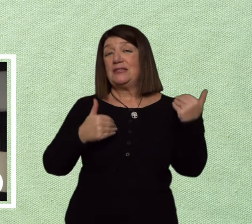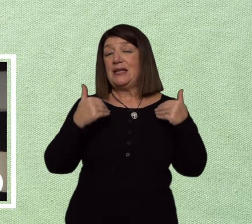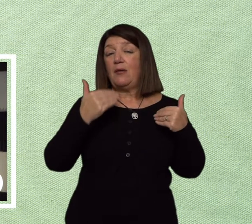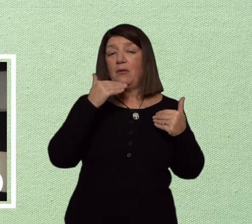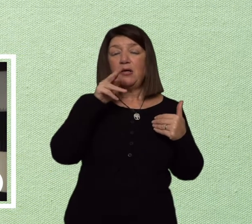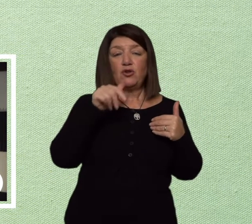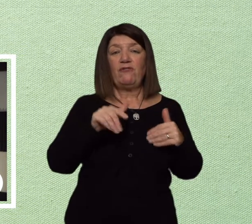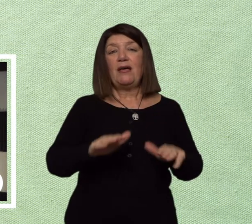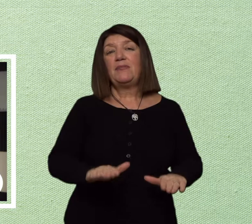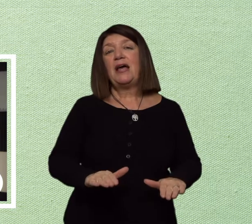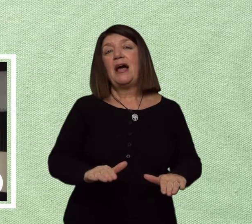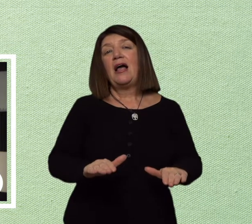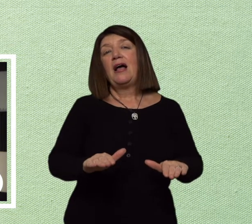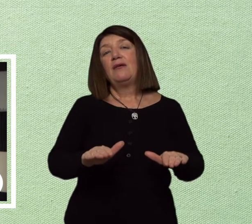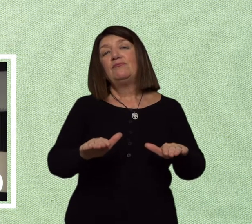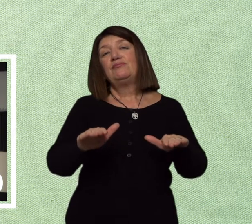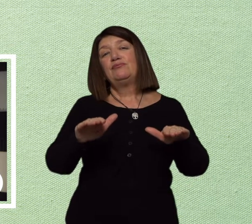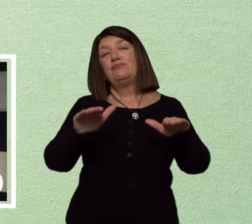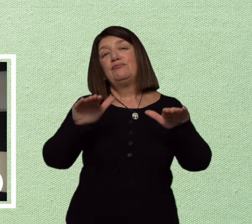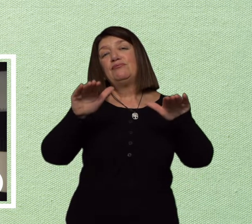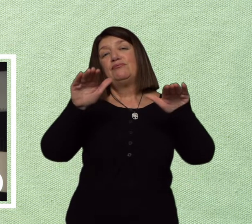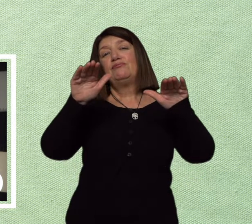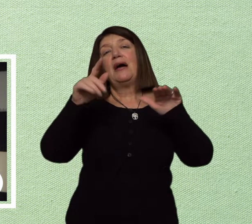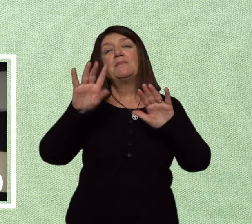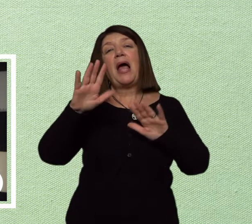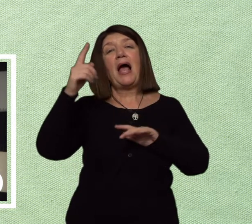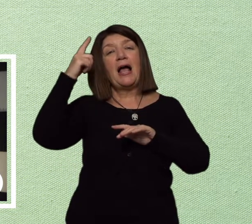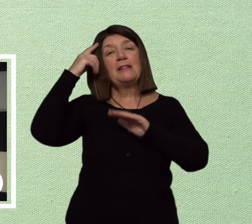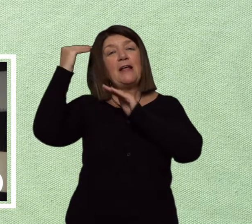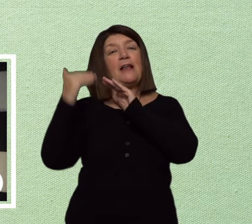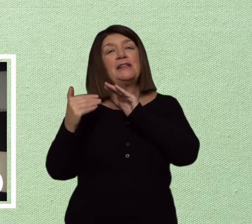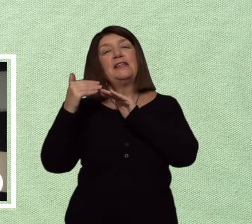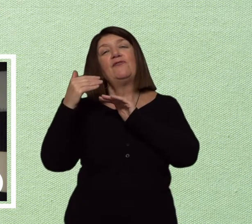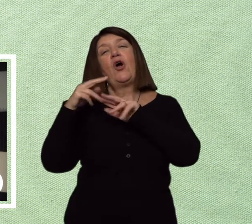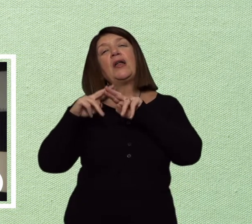a infantilizzarlo a lungo e quindi anche un pochino nel proteggerlo e a negare anche